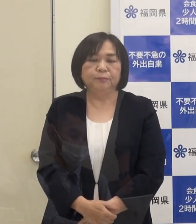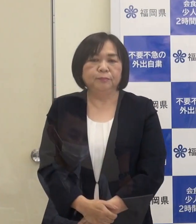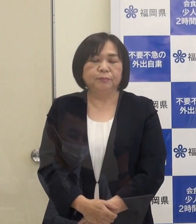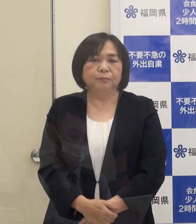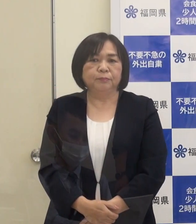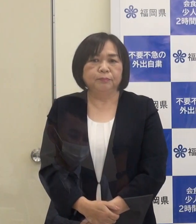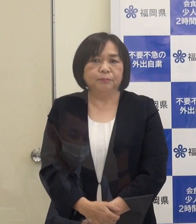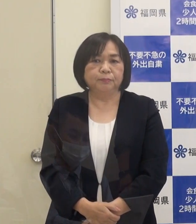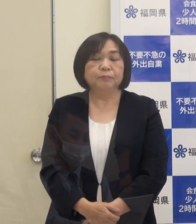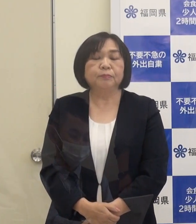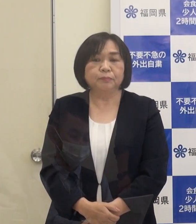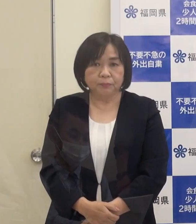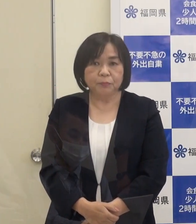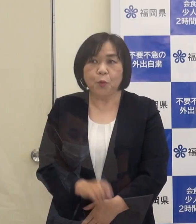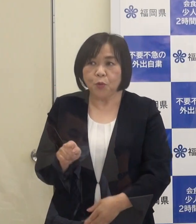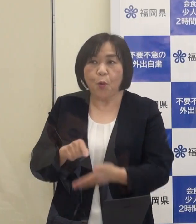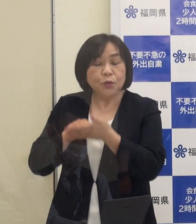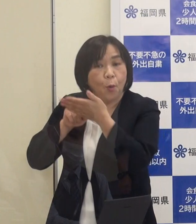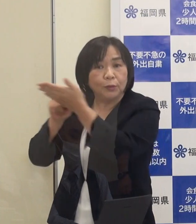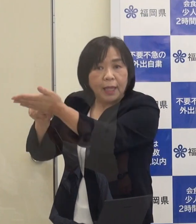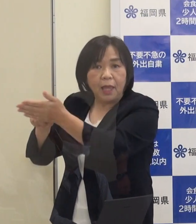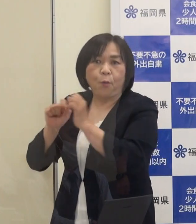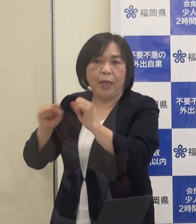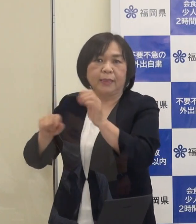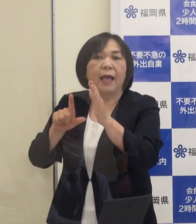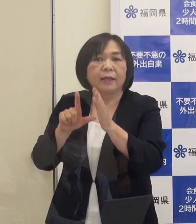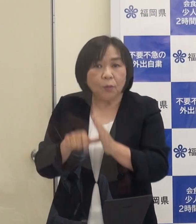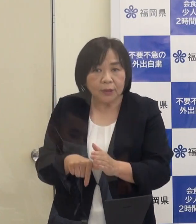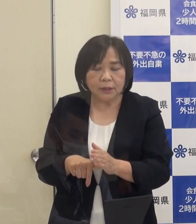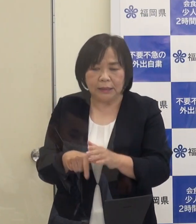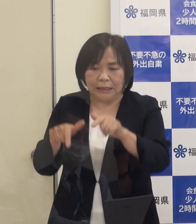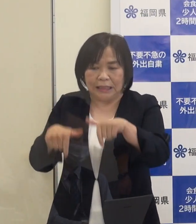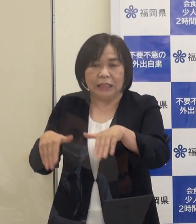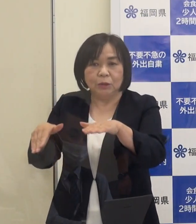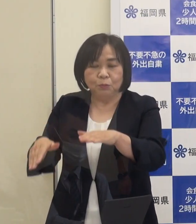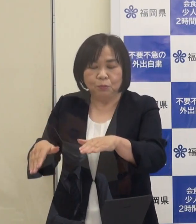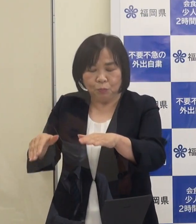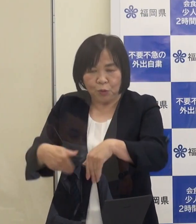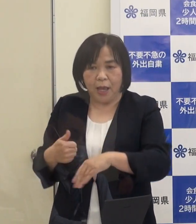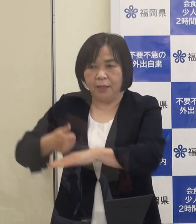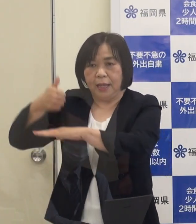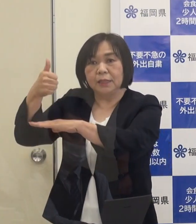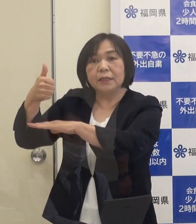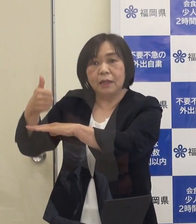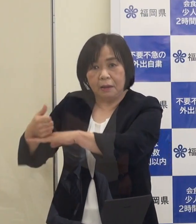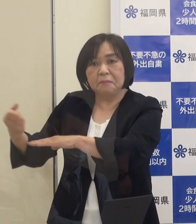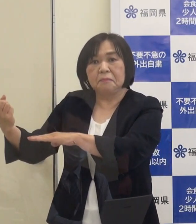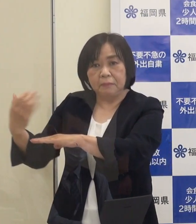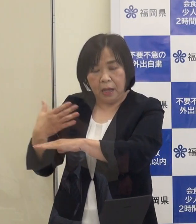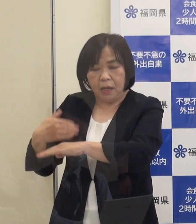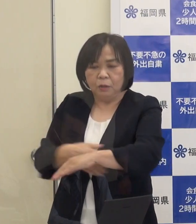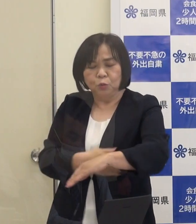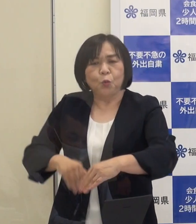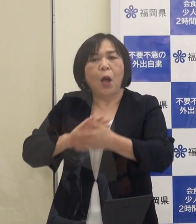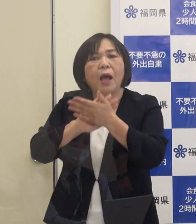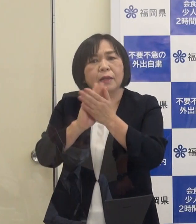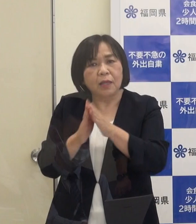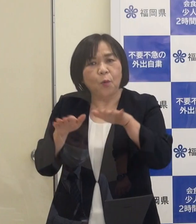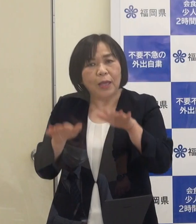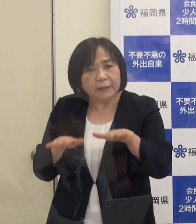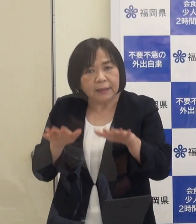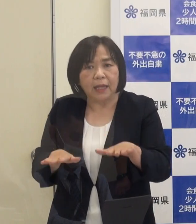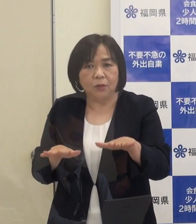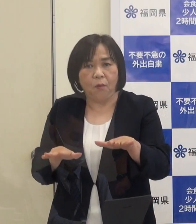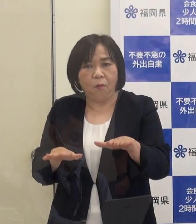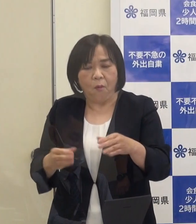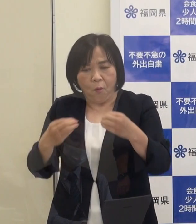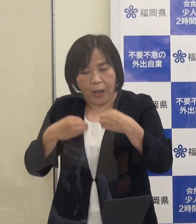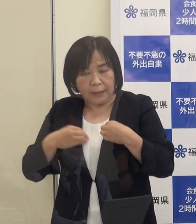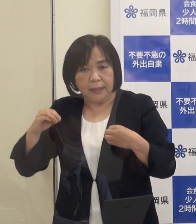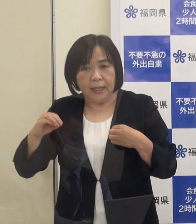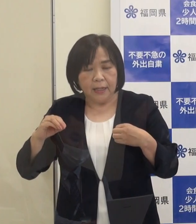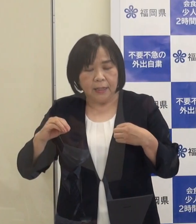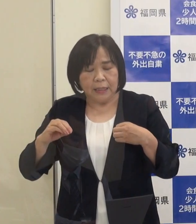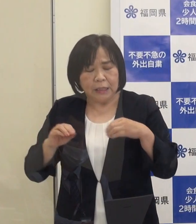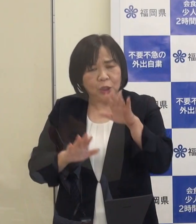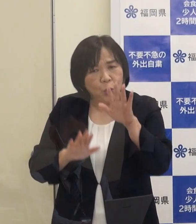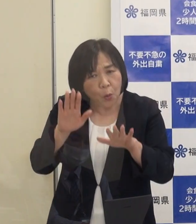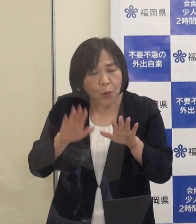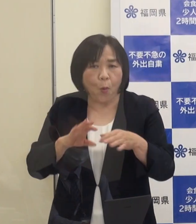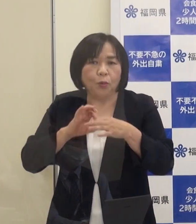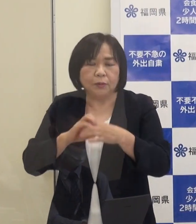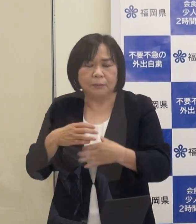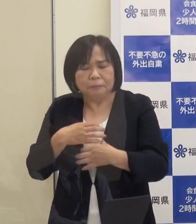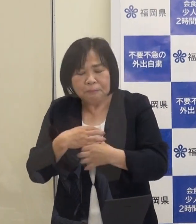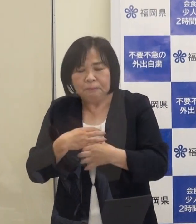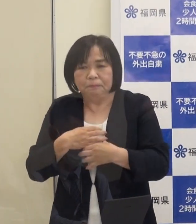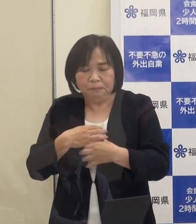この要請を行った際 西村大臣からは 「福岡県の現在の感染状況について危機感を共有している